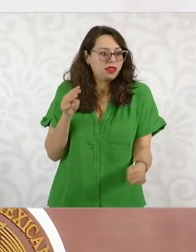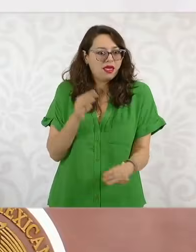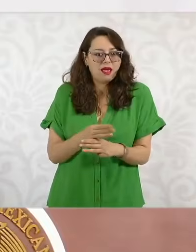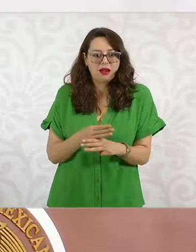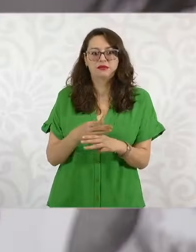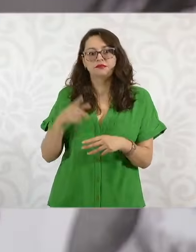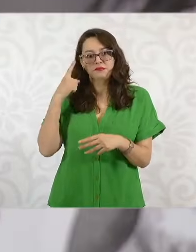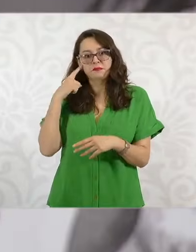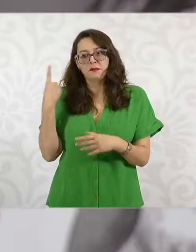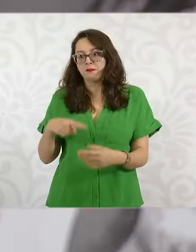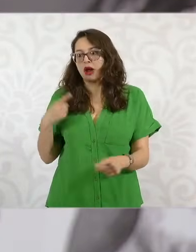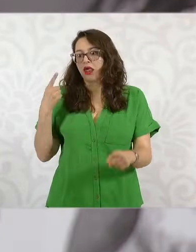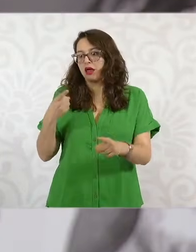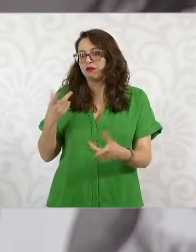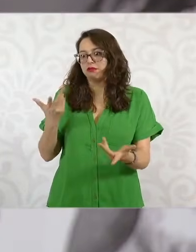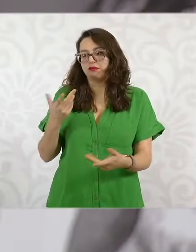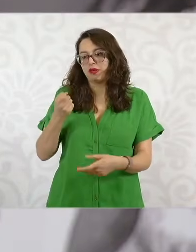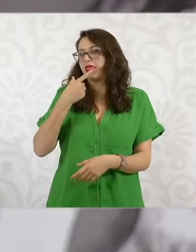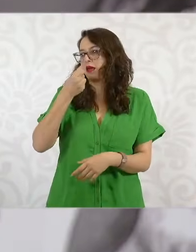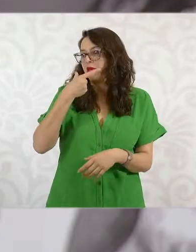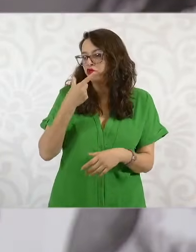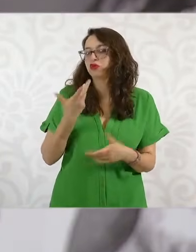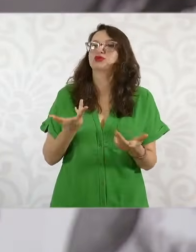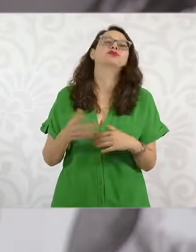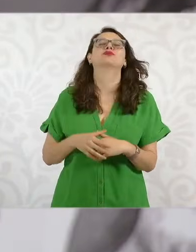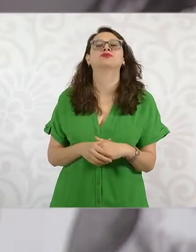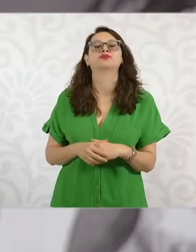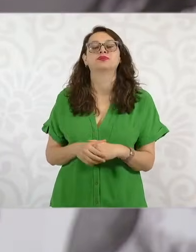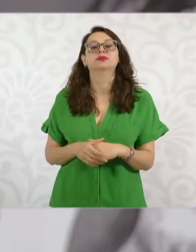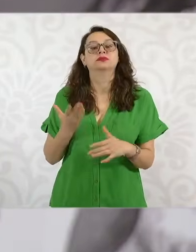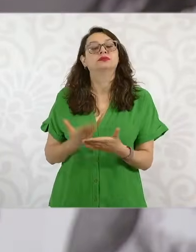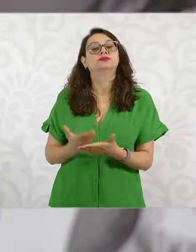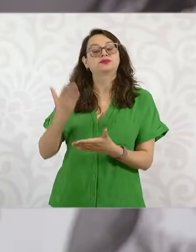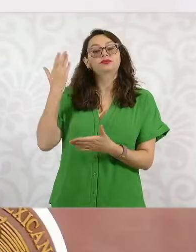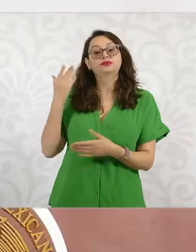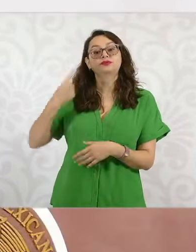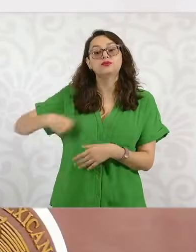para la producción de medicamentos. Desde que llegamos planteamos el plan México,